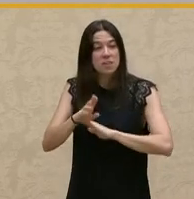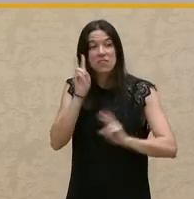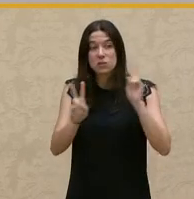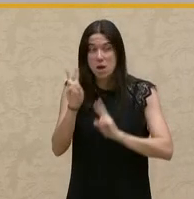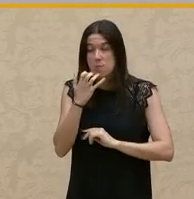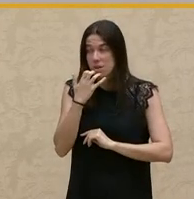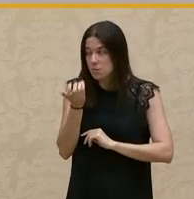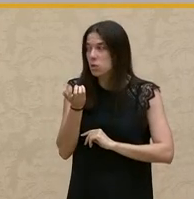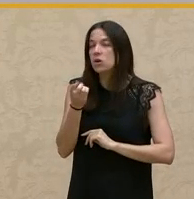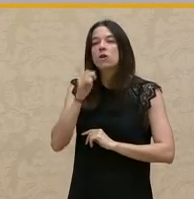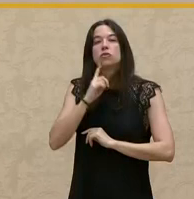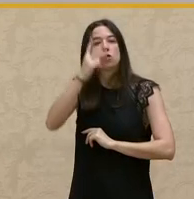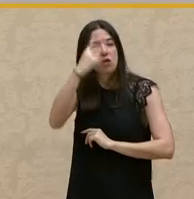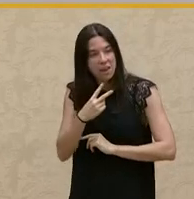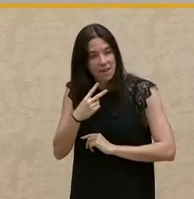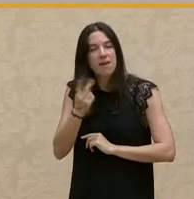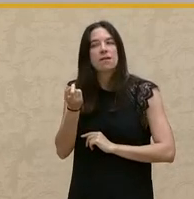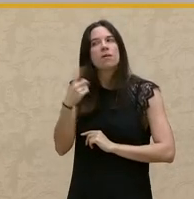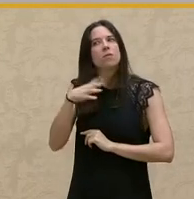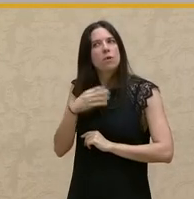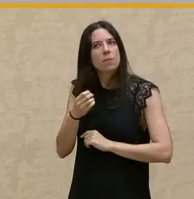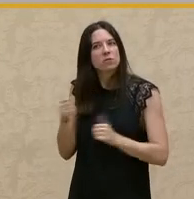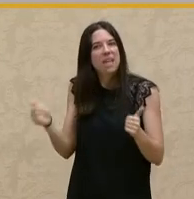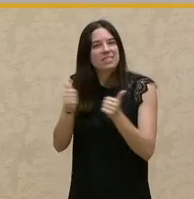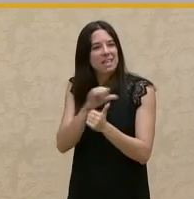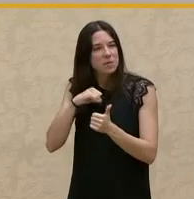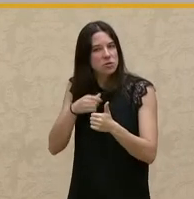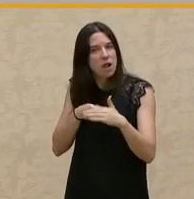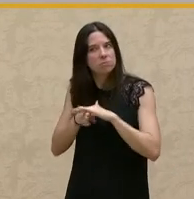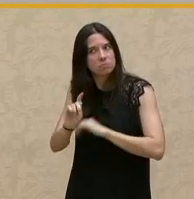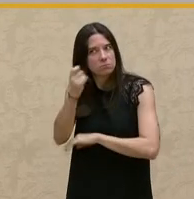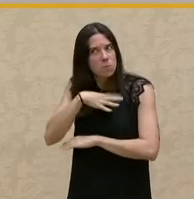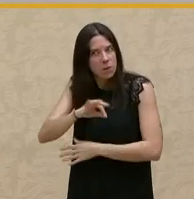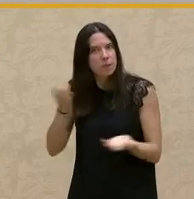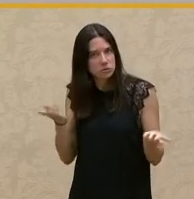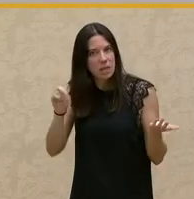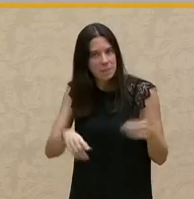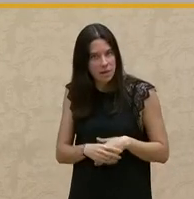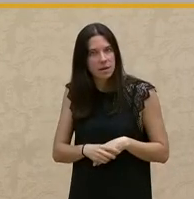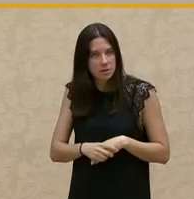y con sordoceguera podamos acceder a la figura del asistente personal en todos los ámbitos de